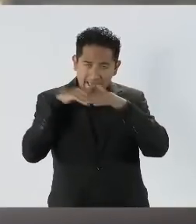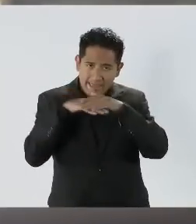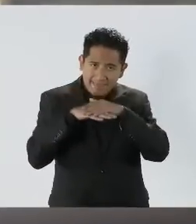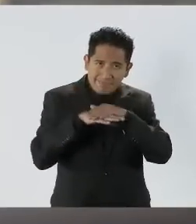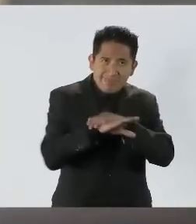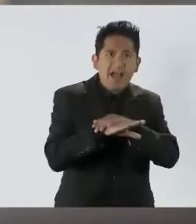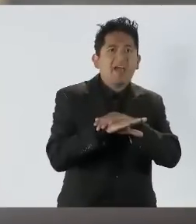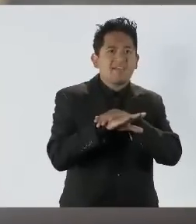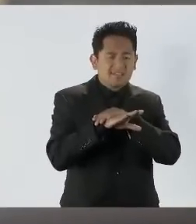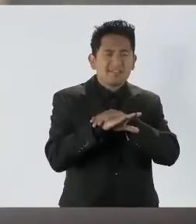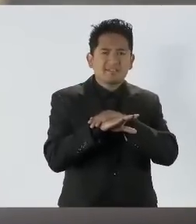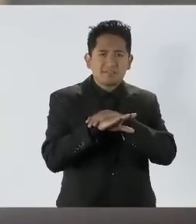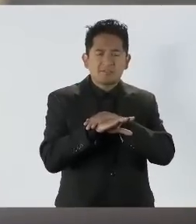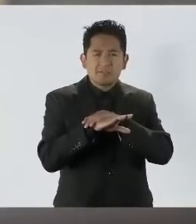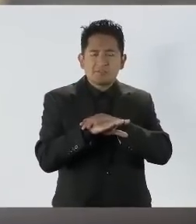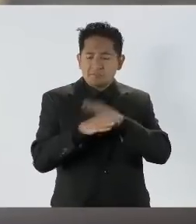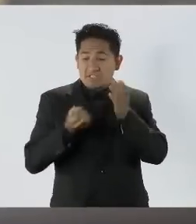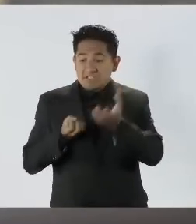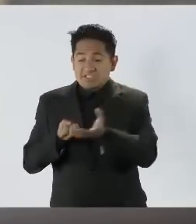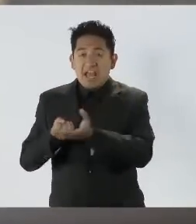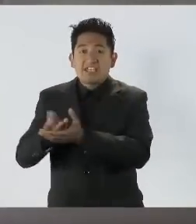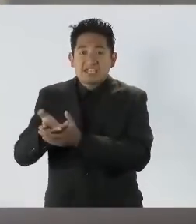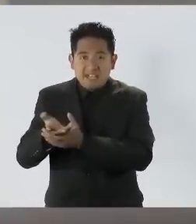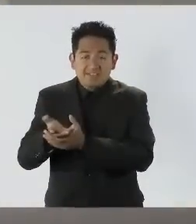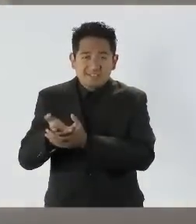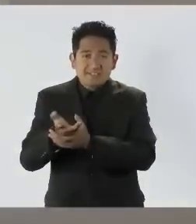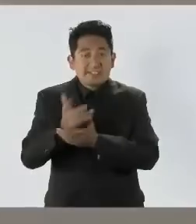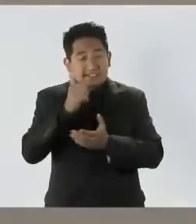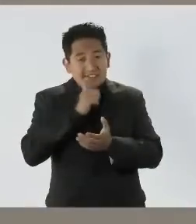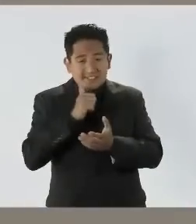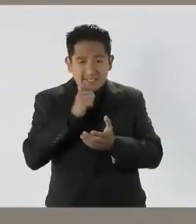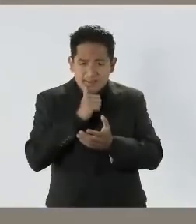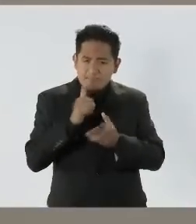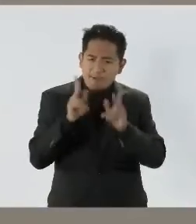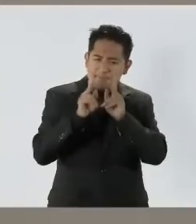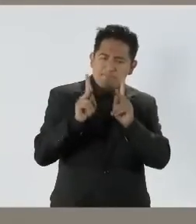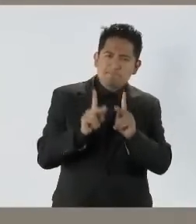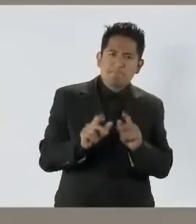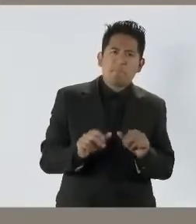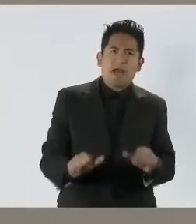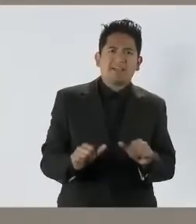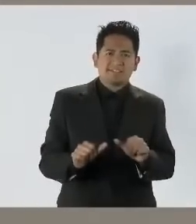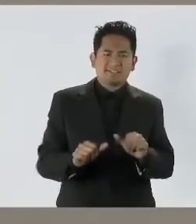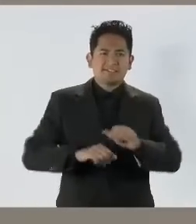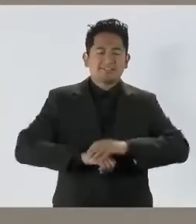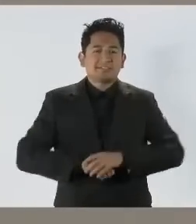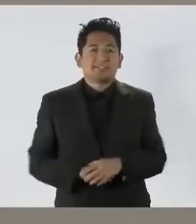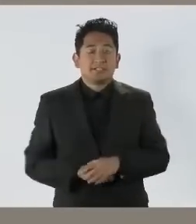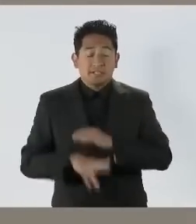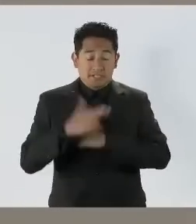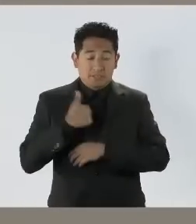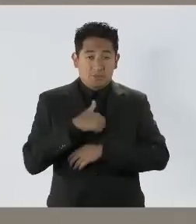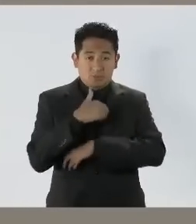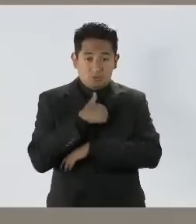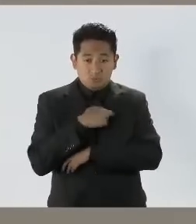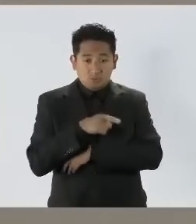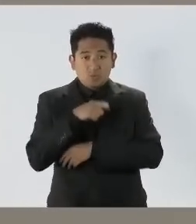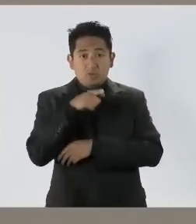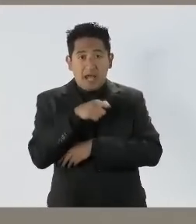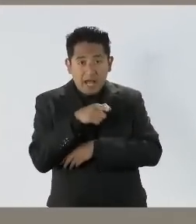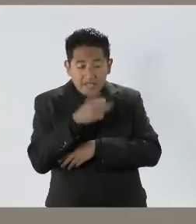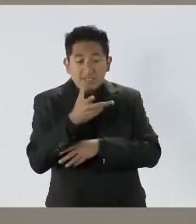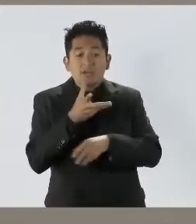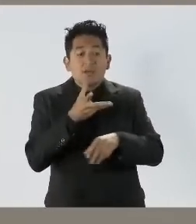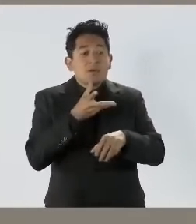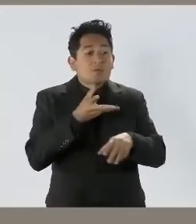a beneficio de nuestros jóvenes y también estamos atendiendo caminos seguros y libres